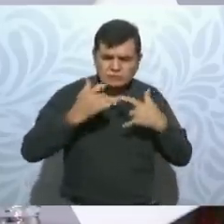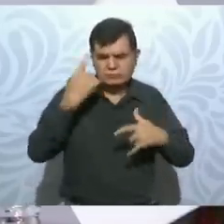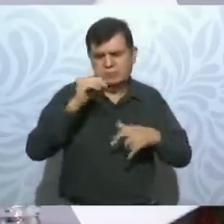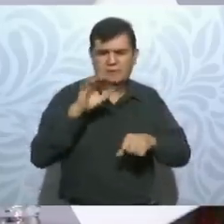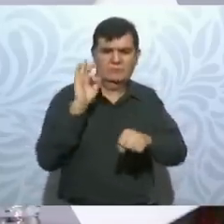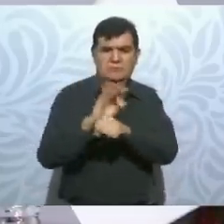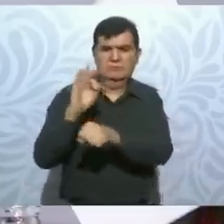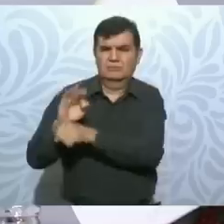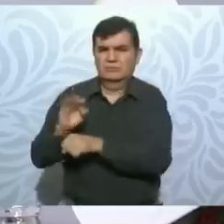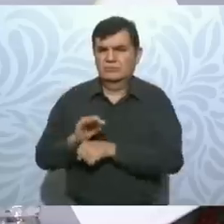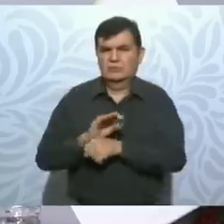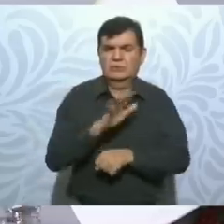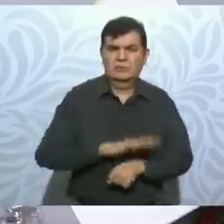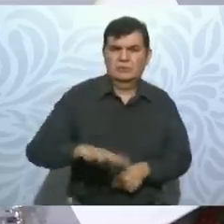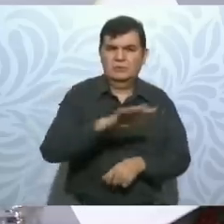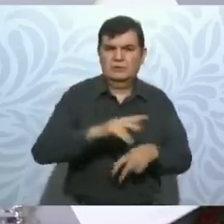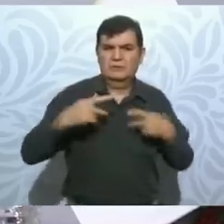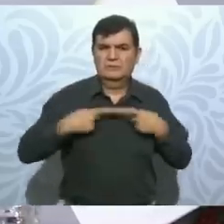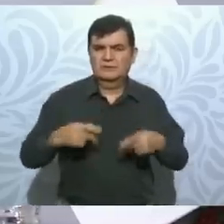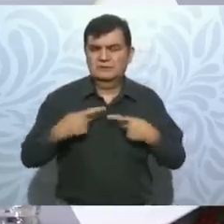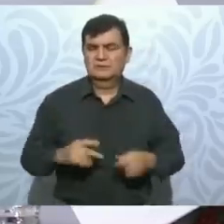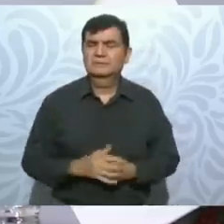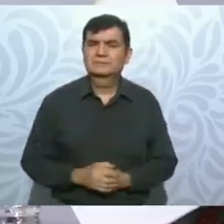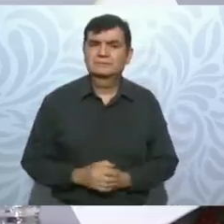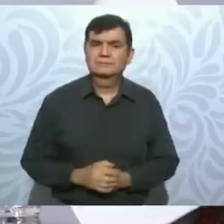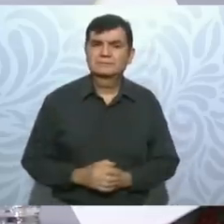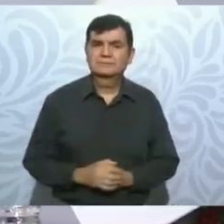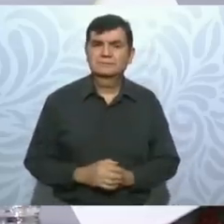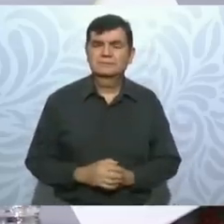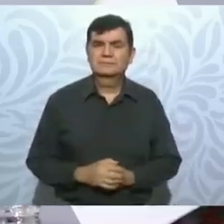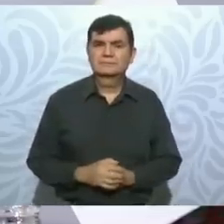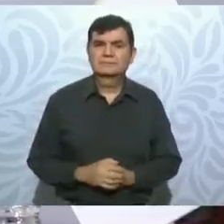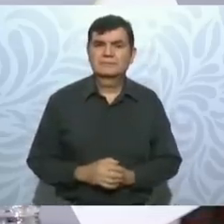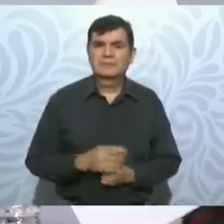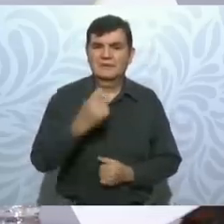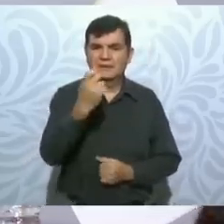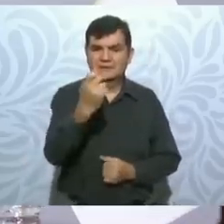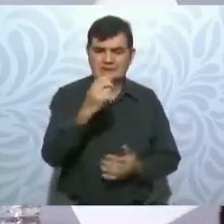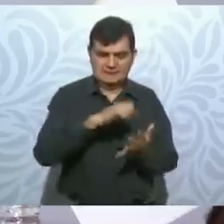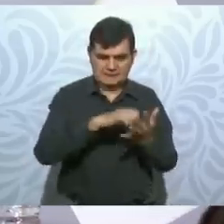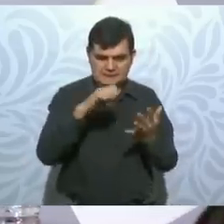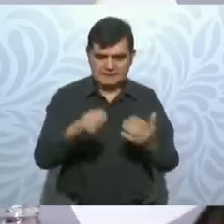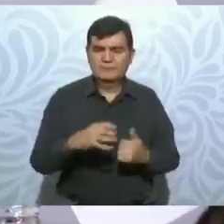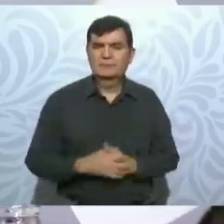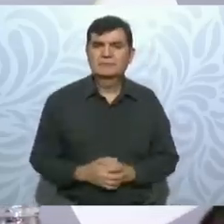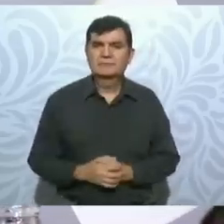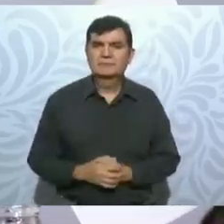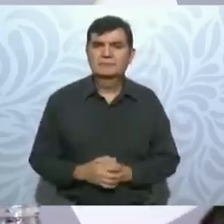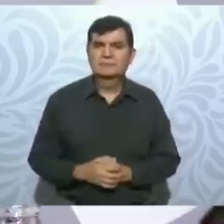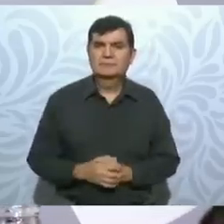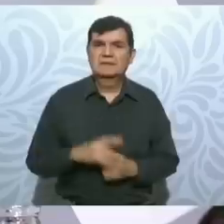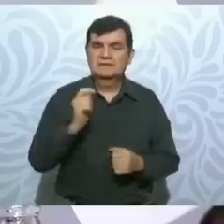población esto es un ejemplo de lo que hemos logrado en este